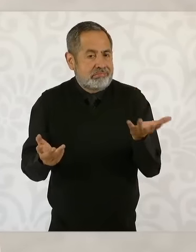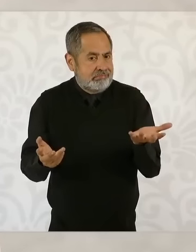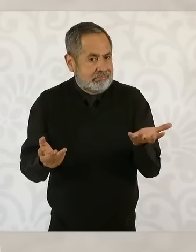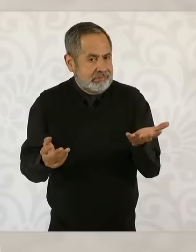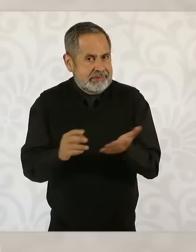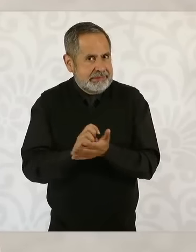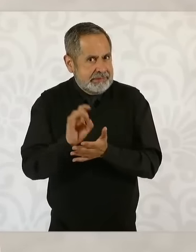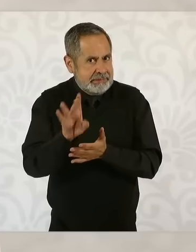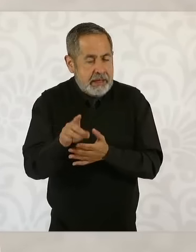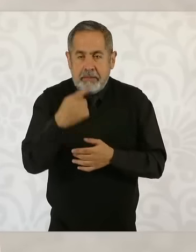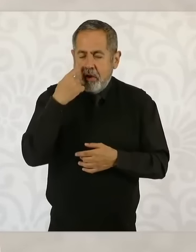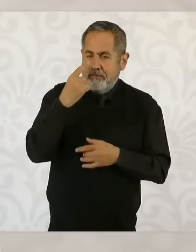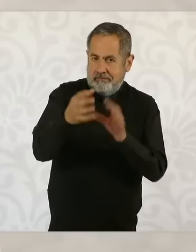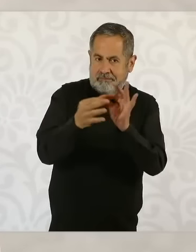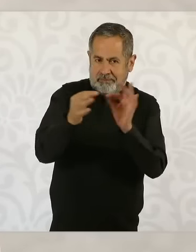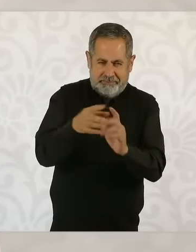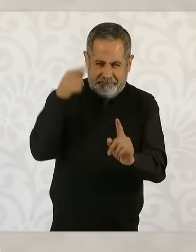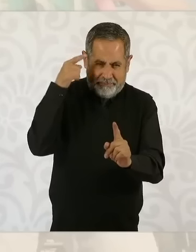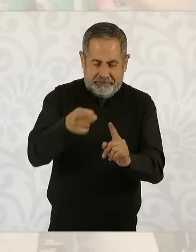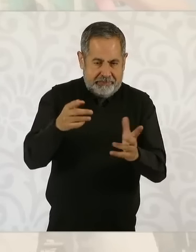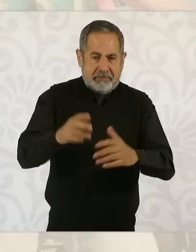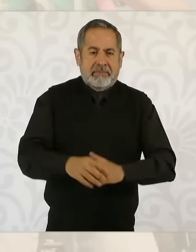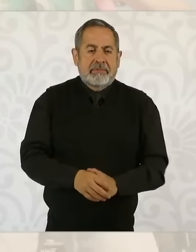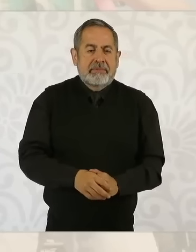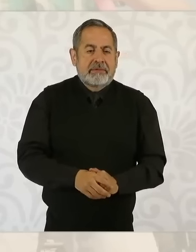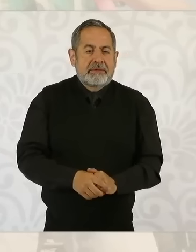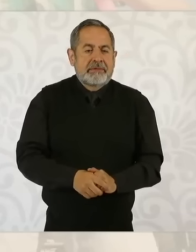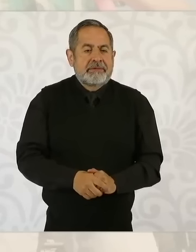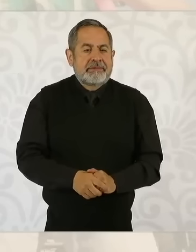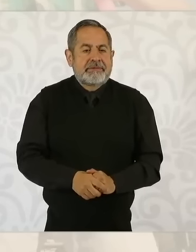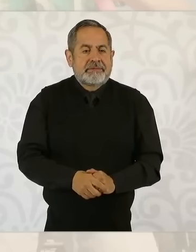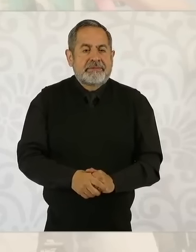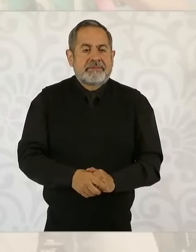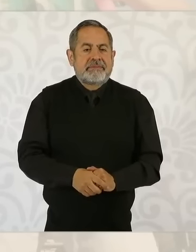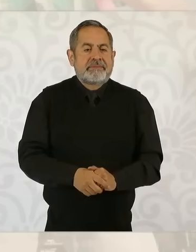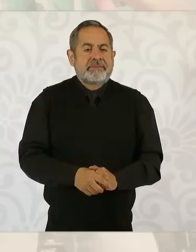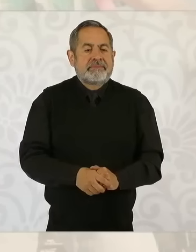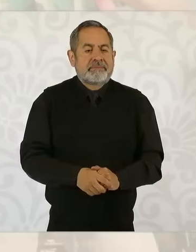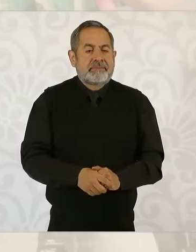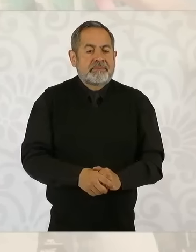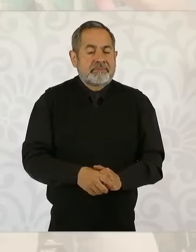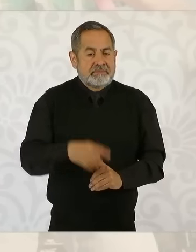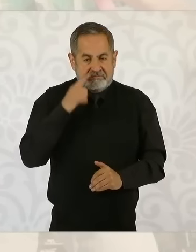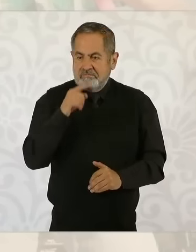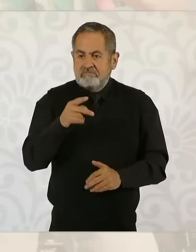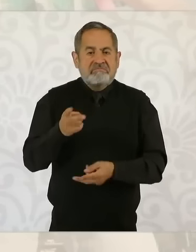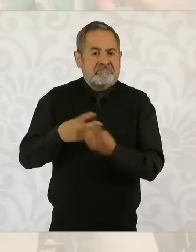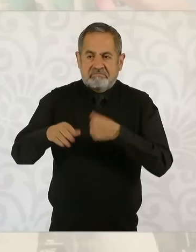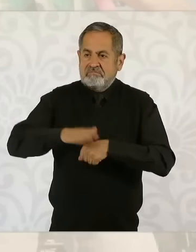quiero decir el mensaje siguiente por favor además de todo seguimos creciendo el año pas la vez